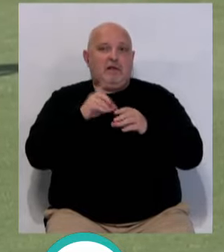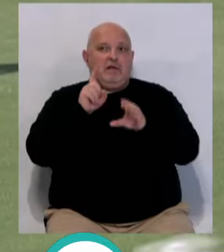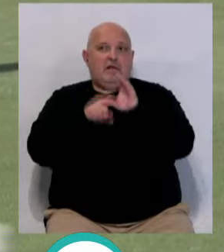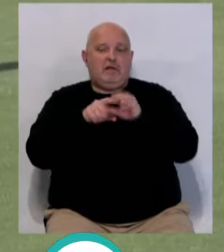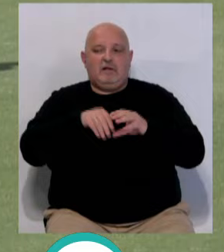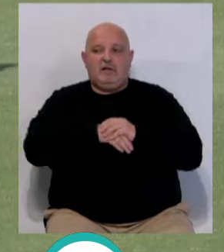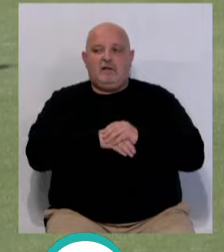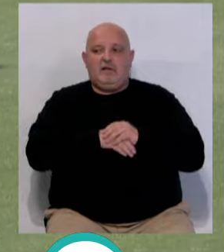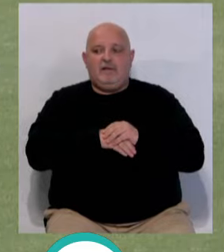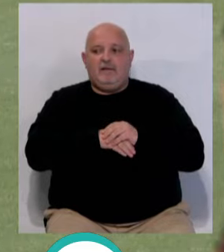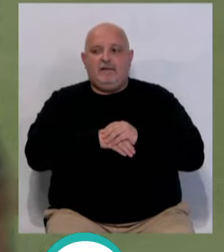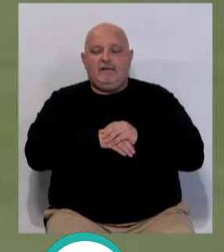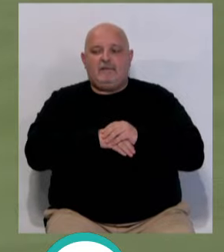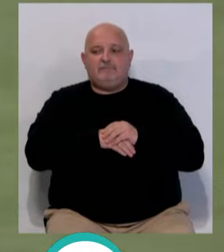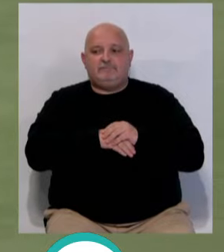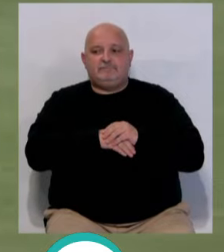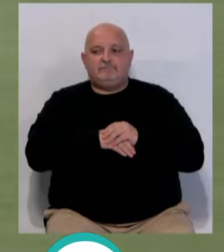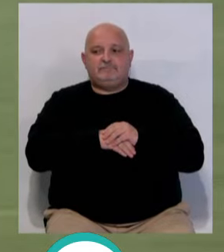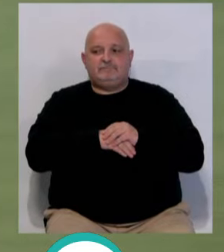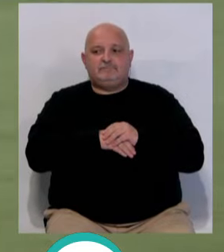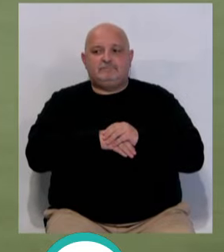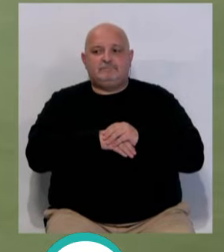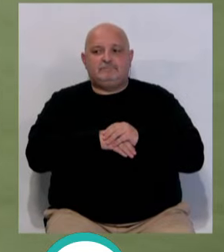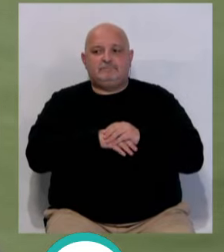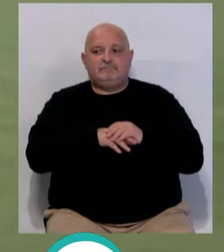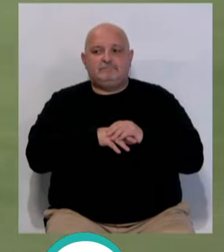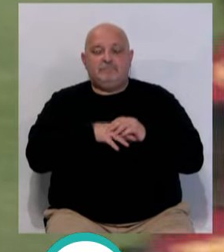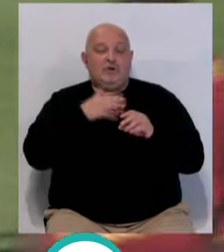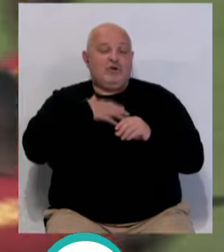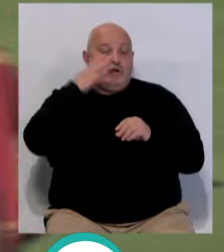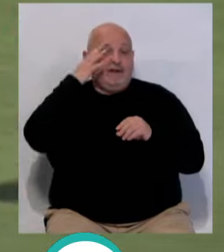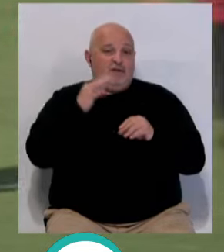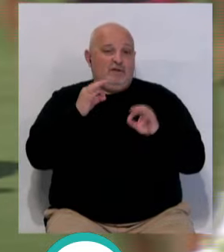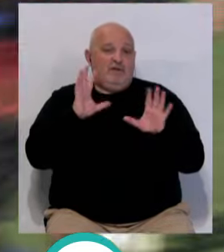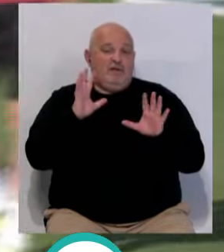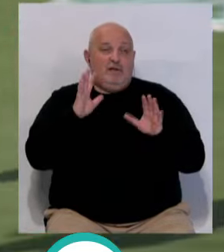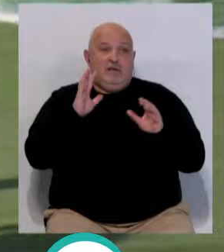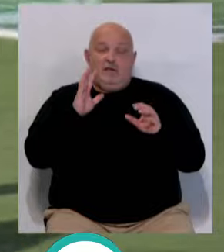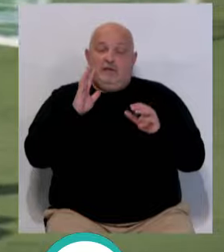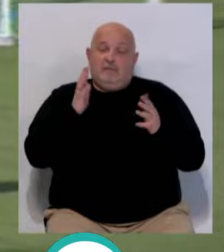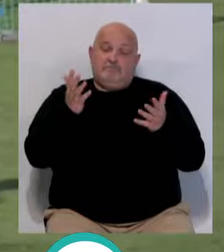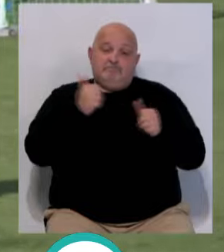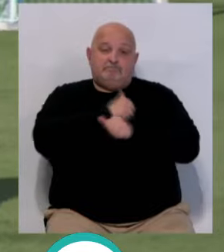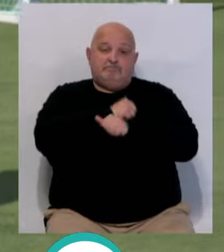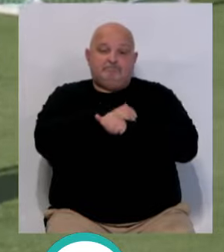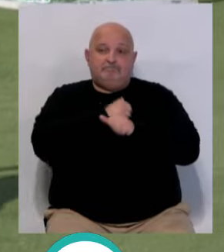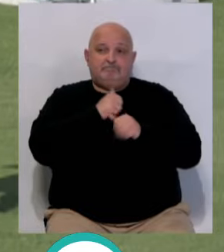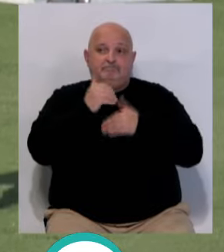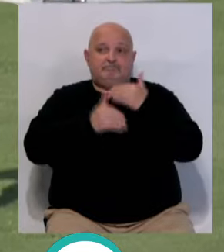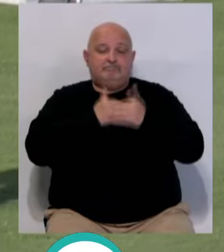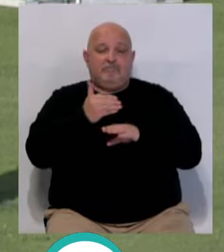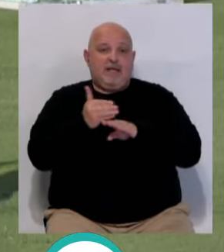Gómez eh Pero bueno eh yo creo que que tarde o temprano y espero que más que más pronto que más